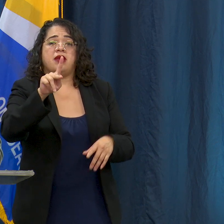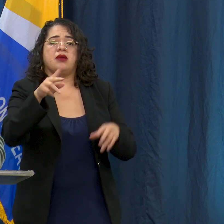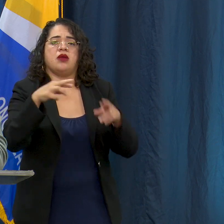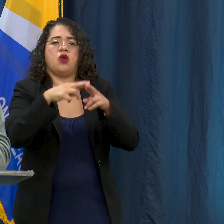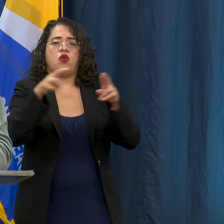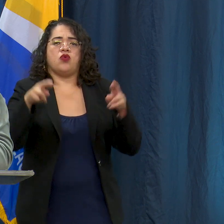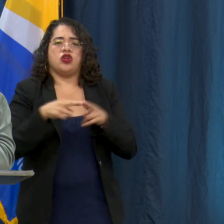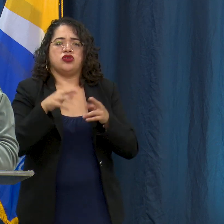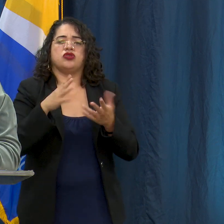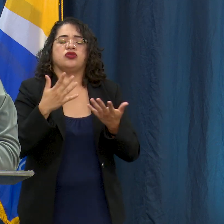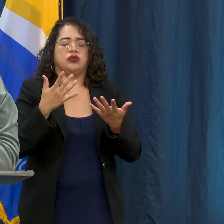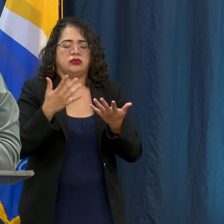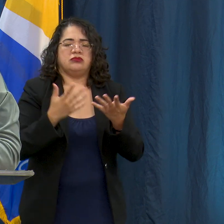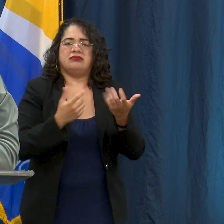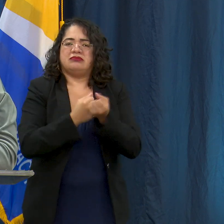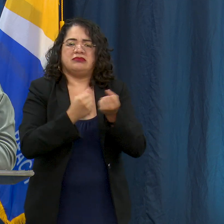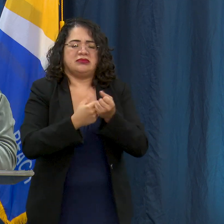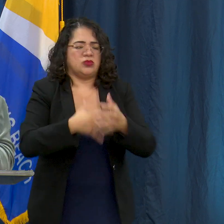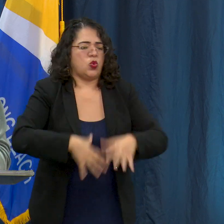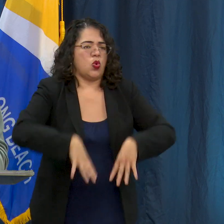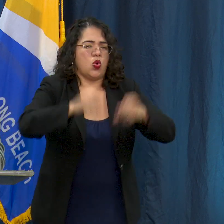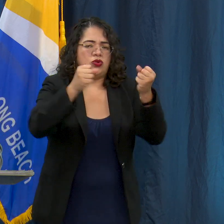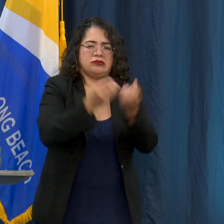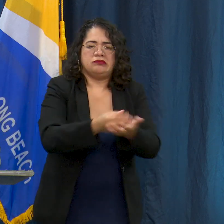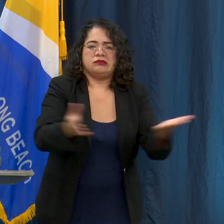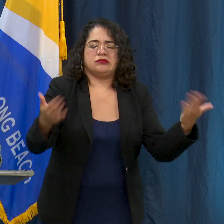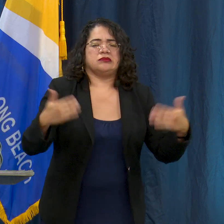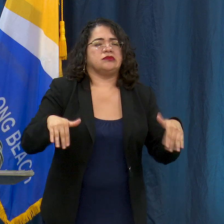event Oh sabemos ILS platica Moe's un poco jueves